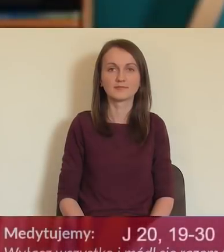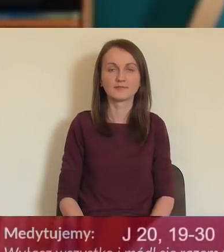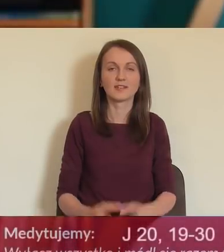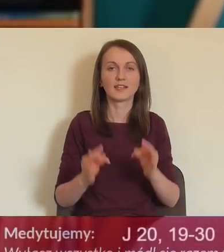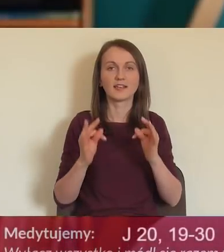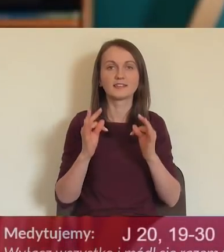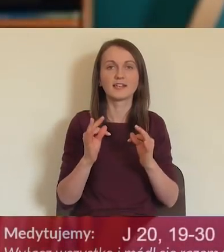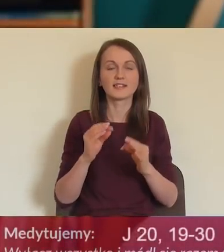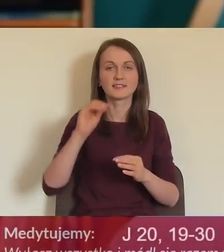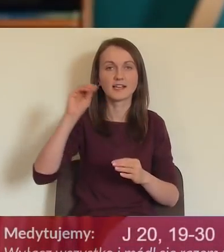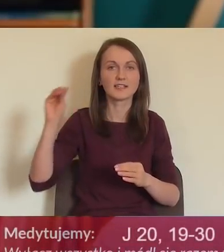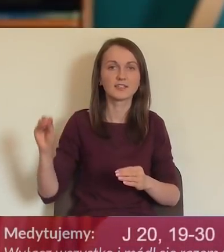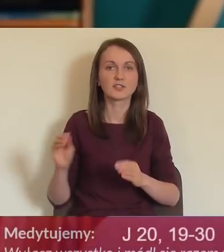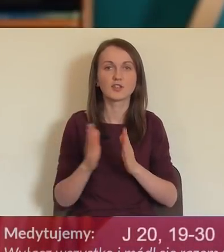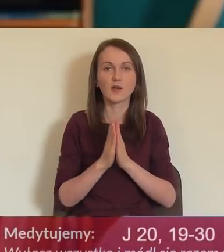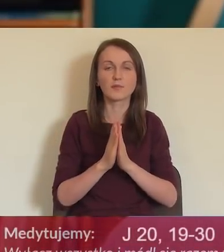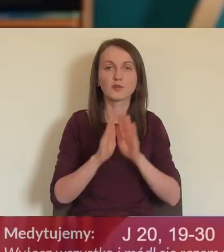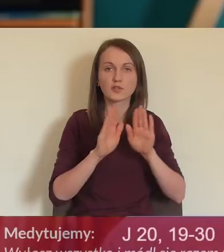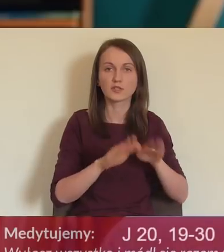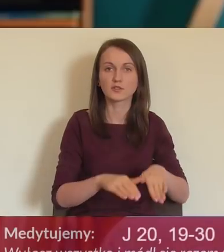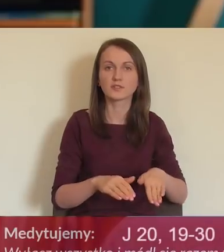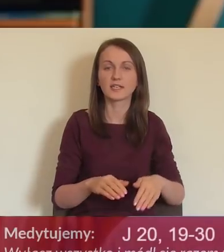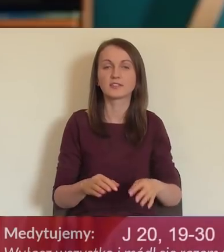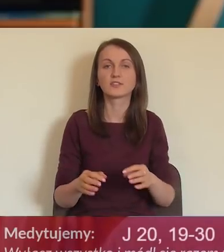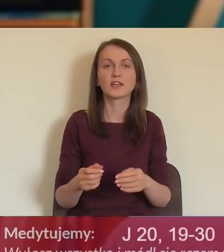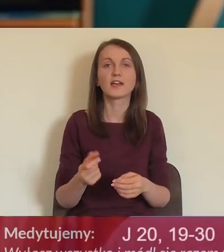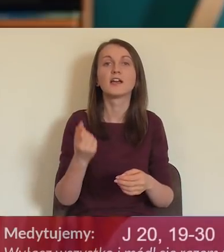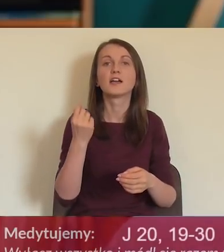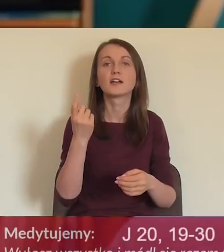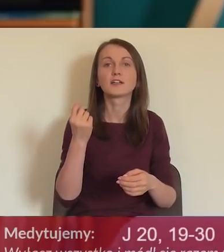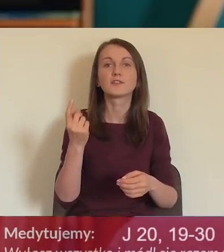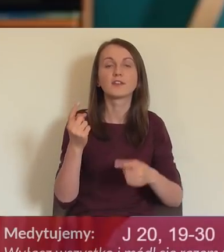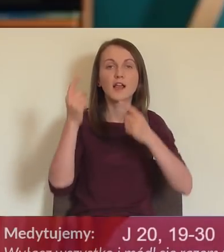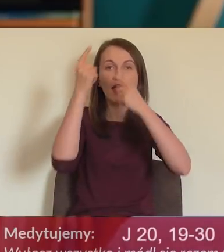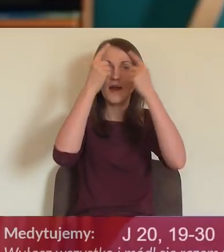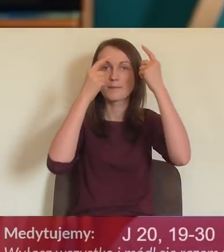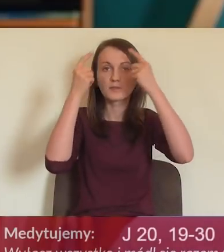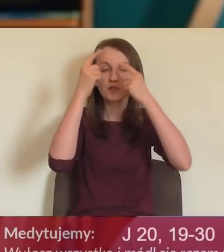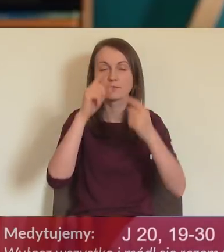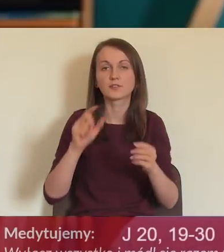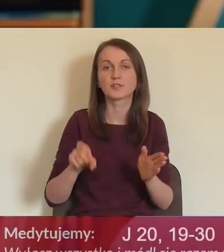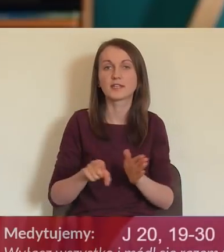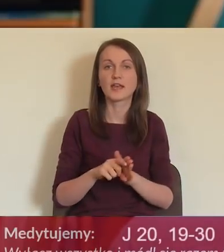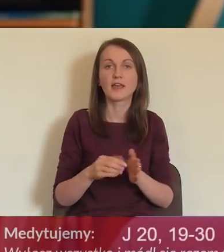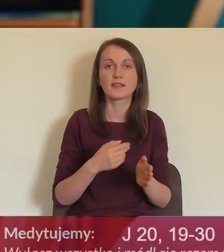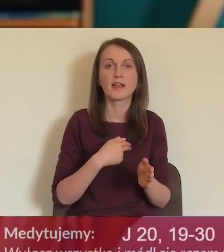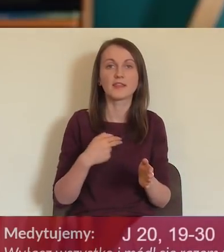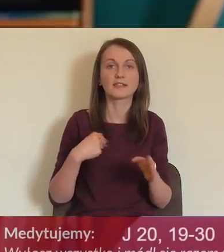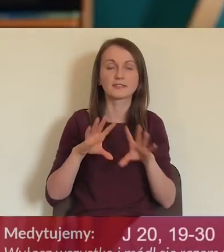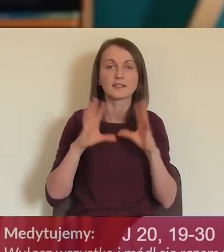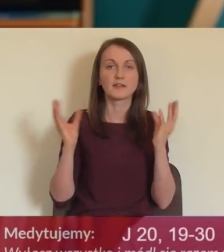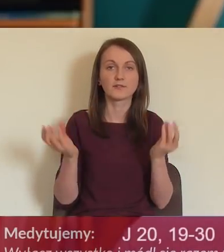Moi drodzy, nie uciekajcie jeszcze z naszej medytacji, zostańcie. Teraz jest chwila refleksji dla nas wszystkich,